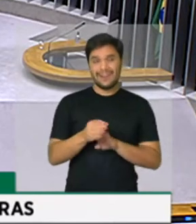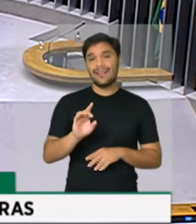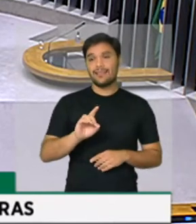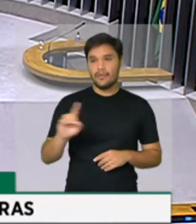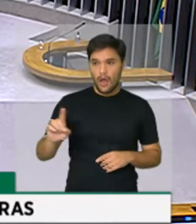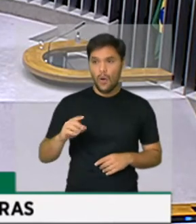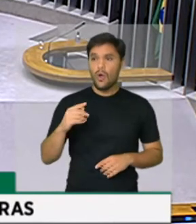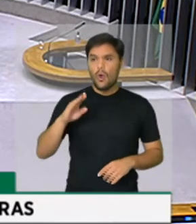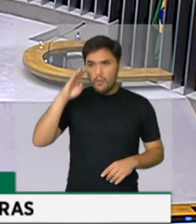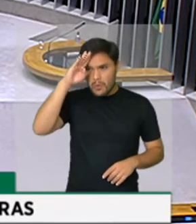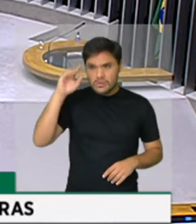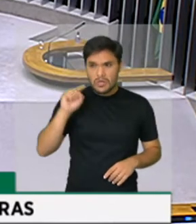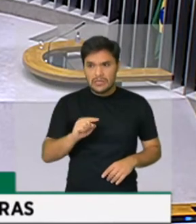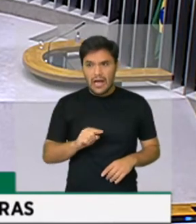DEPUTADA SÂ MIA. NÃO ESTÁ